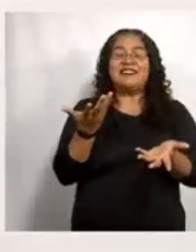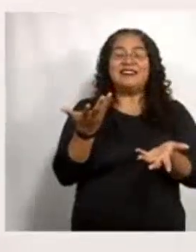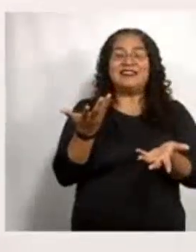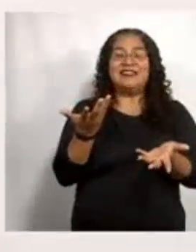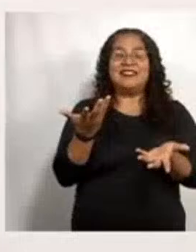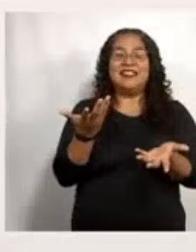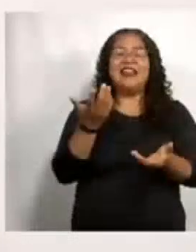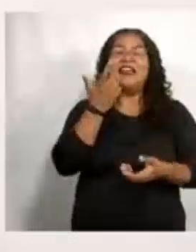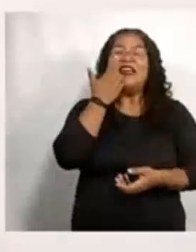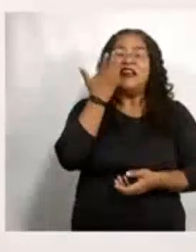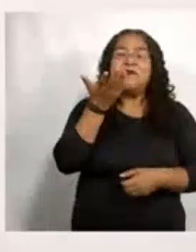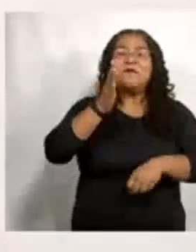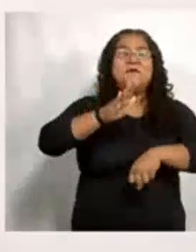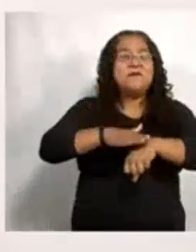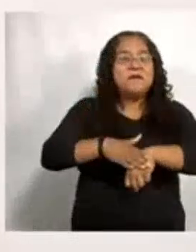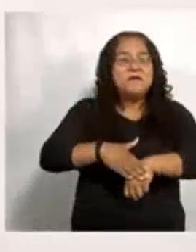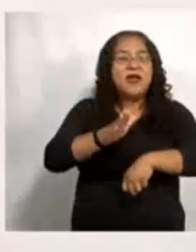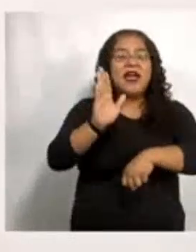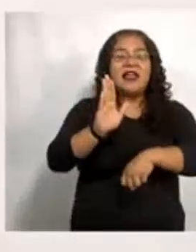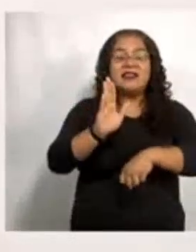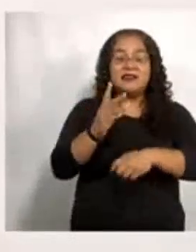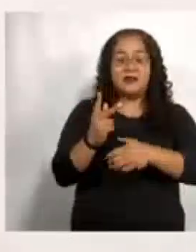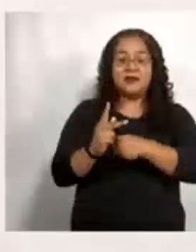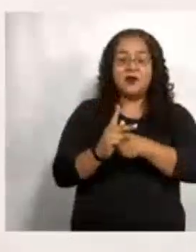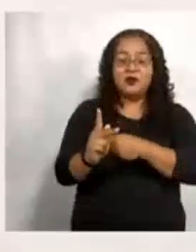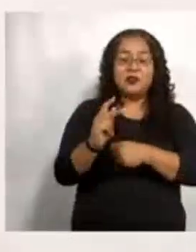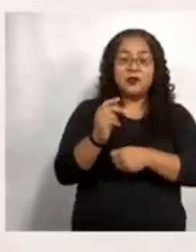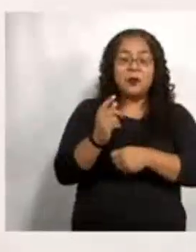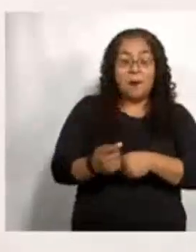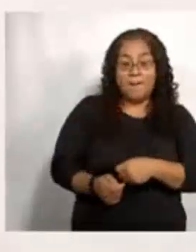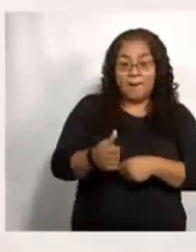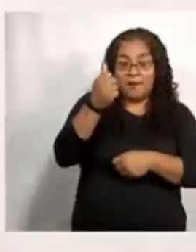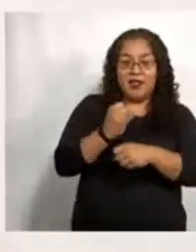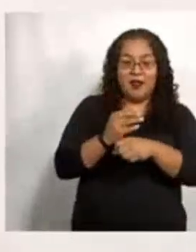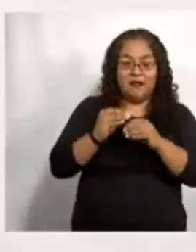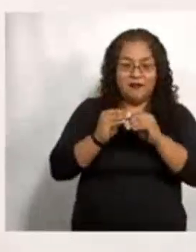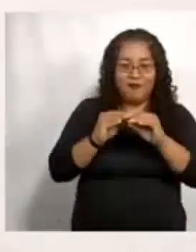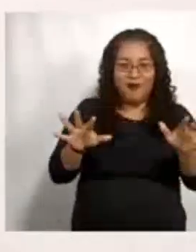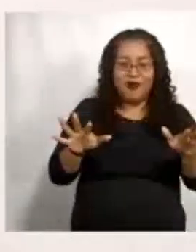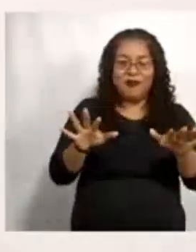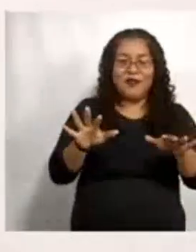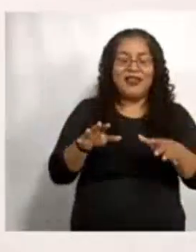tener ya muy pronto nuestro informe, nuestro primer informe de gobierno.